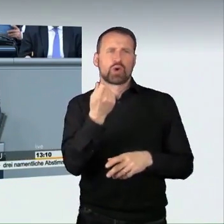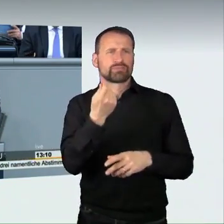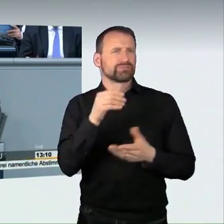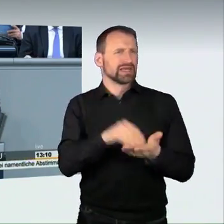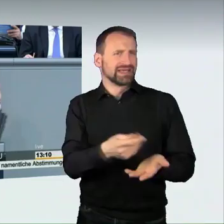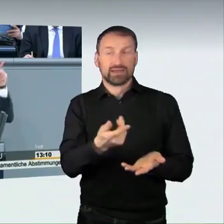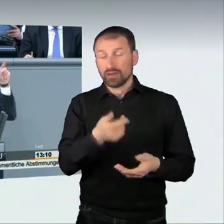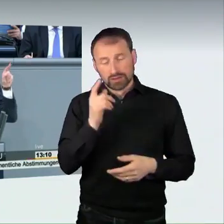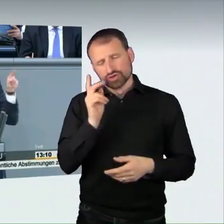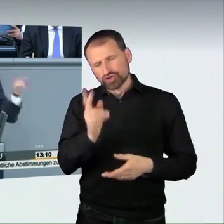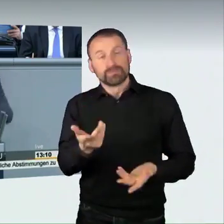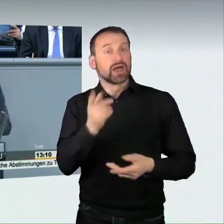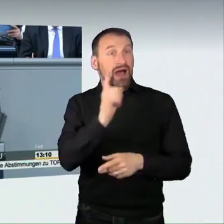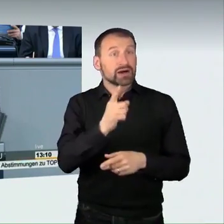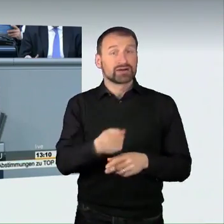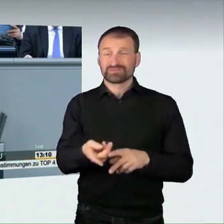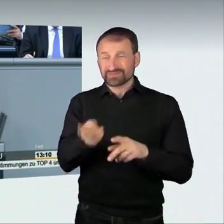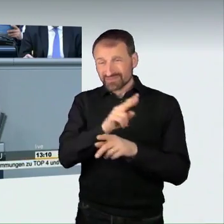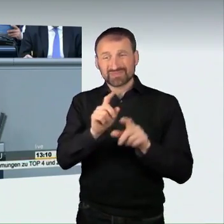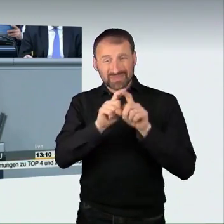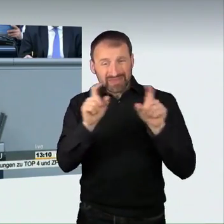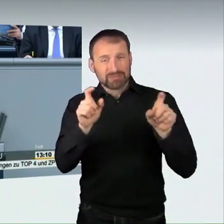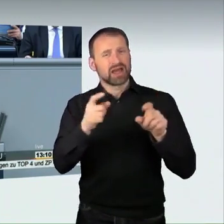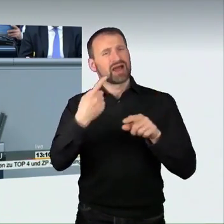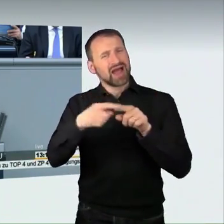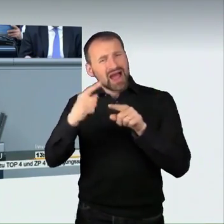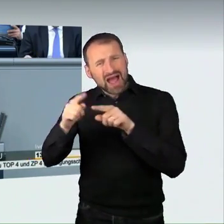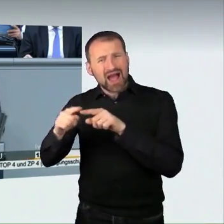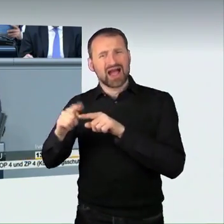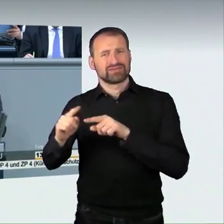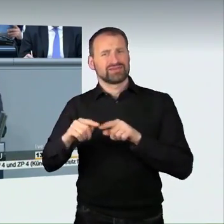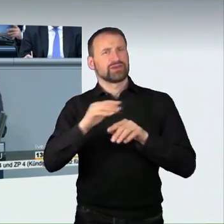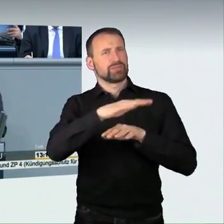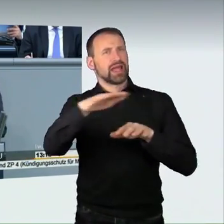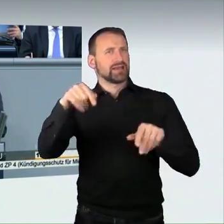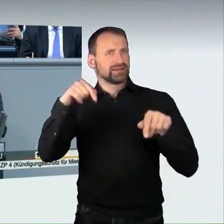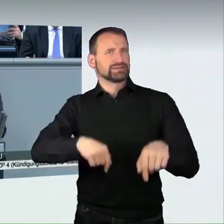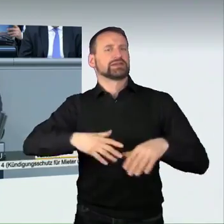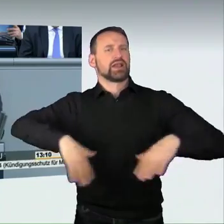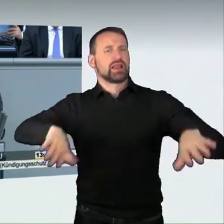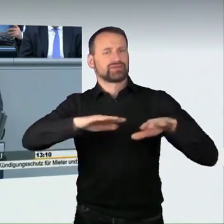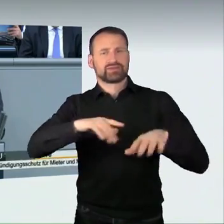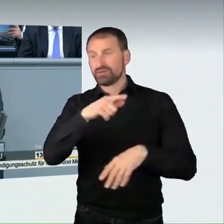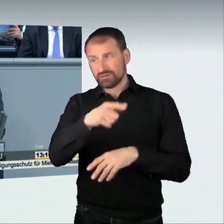verhindern Sie keine Altersarmut, sondern Sie schaffen sie erst, wenn Sie Ihren Antrag am Ende des Tages durchsetzen wollen.